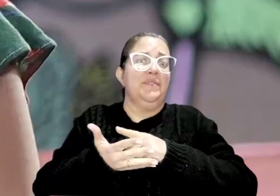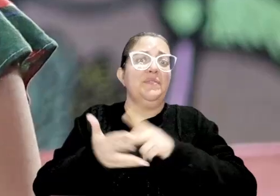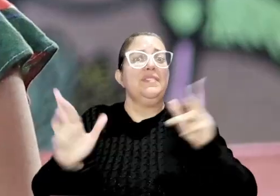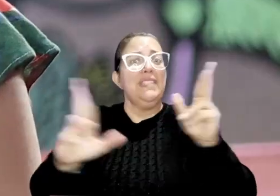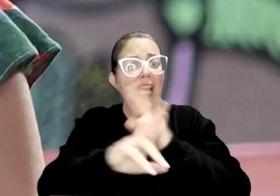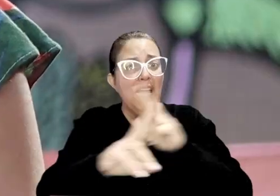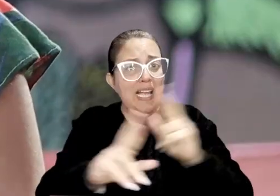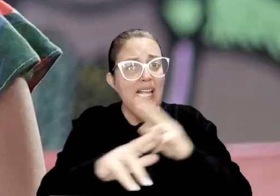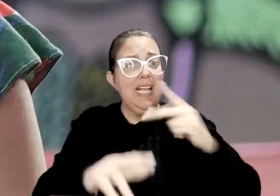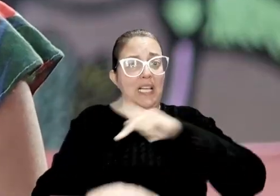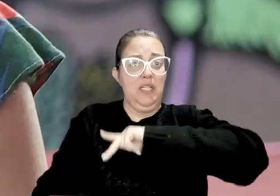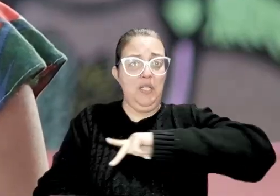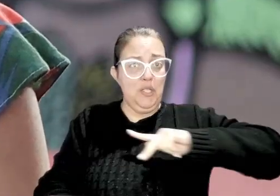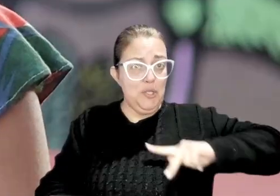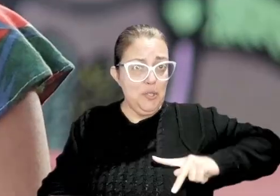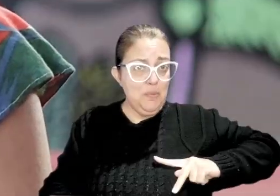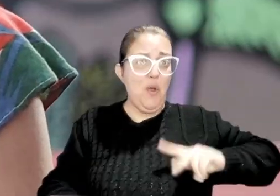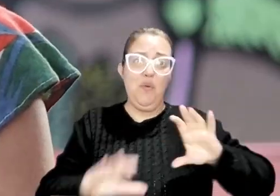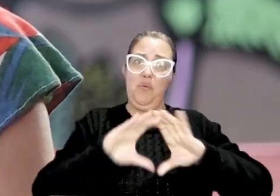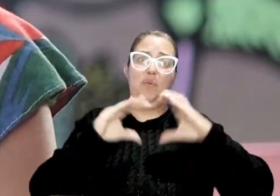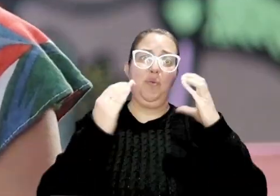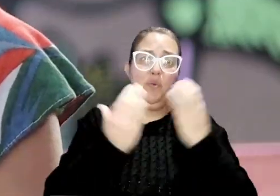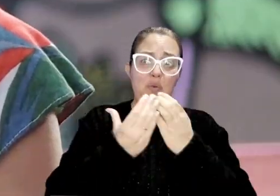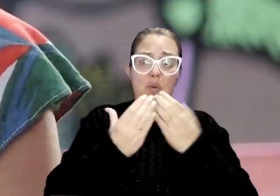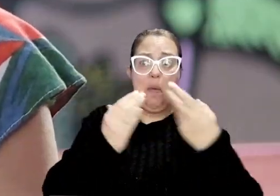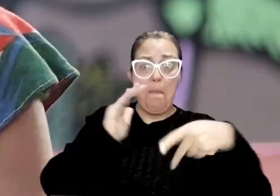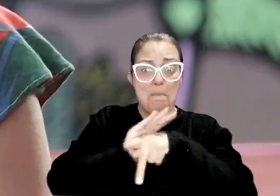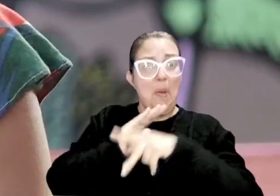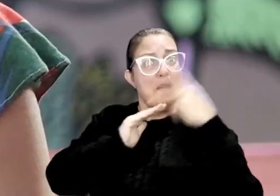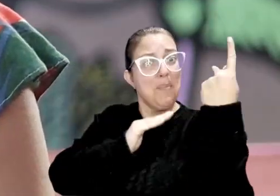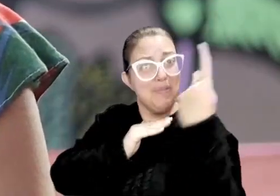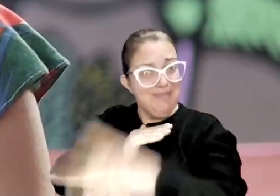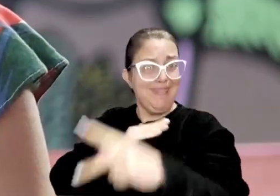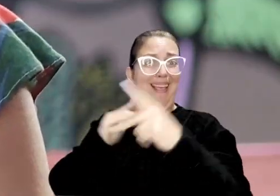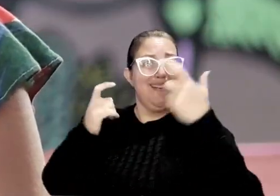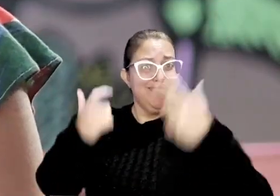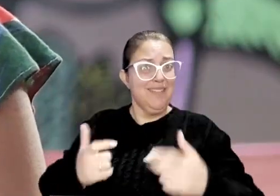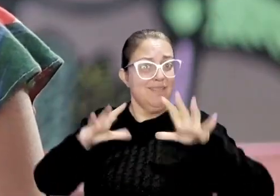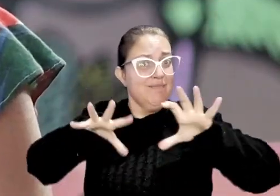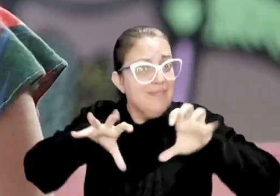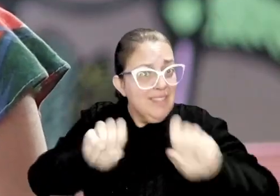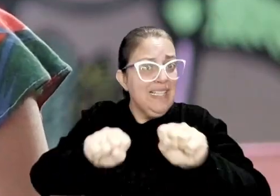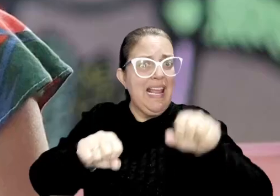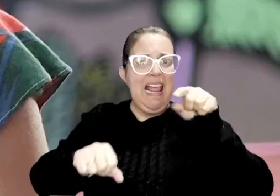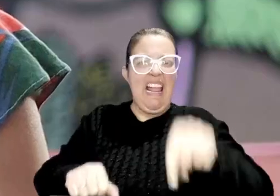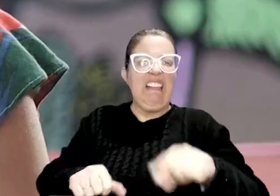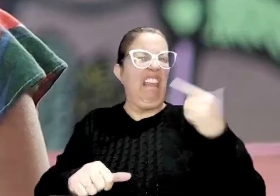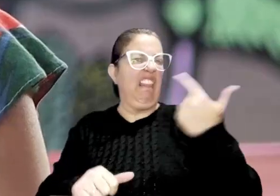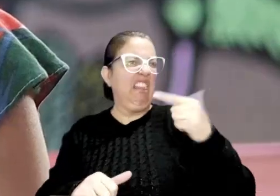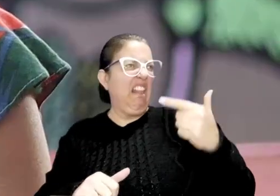e chega ali e diz não aqui não tem ninguém aqui tem uma população extremamente pobre que vai ser